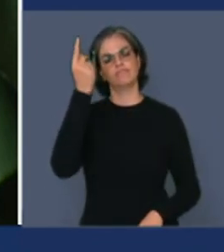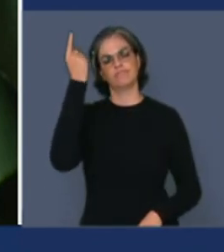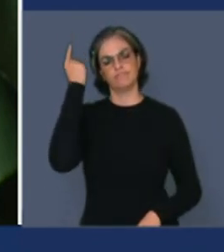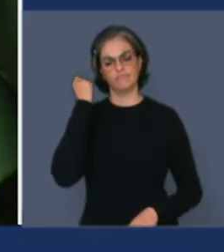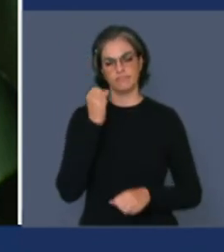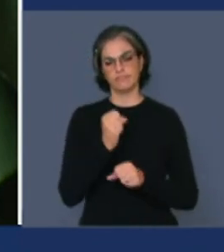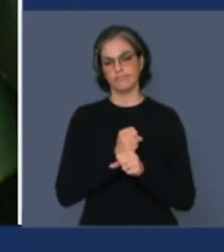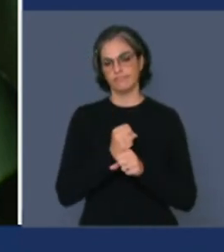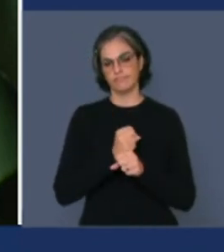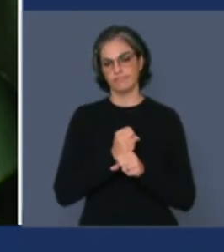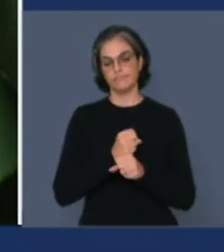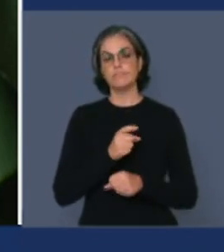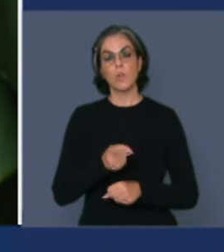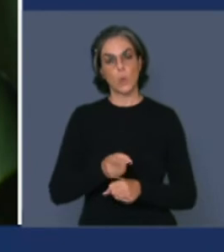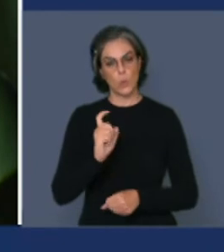EMPRESA CENTENÁRIA, QUE DÁ LUCRO PARA QUE TODOS TENHAM A